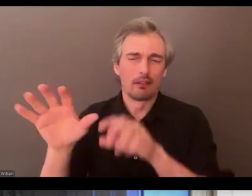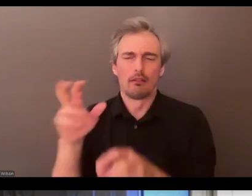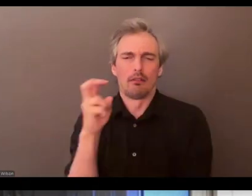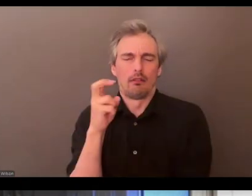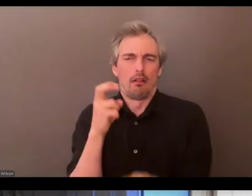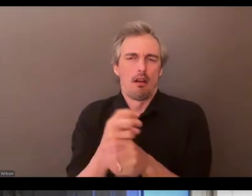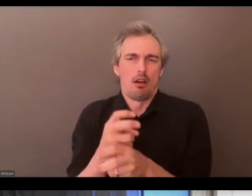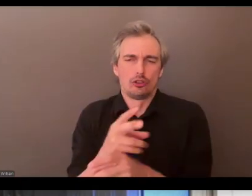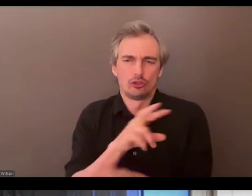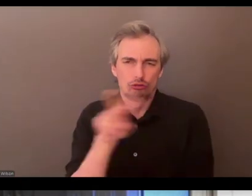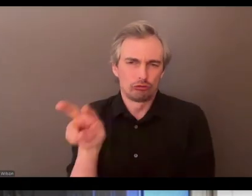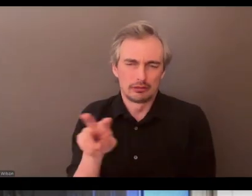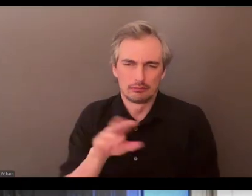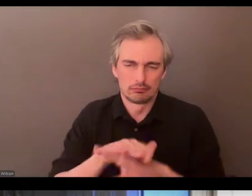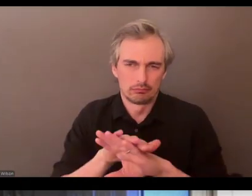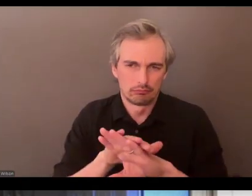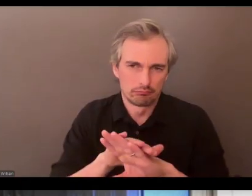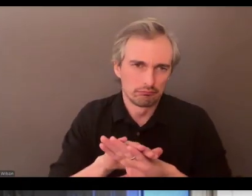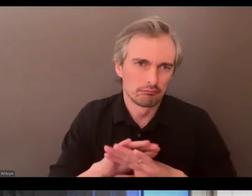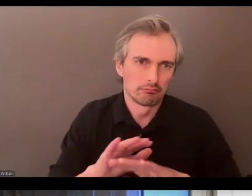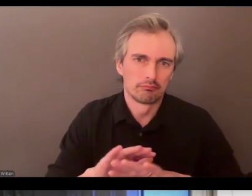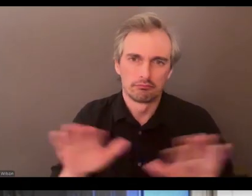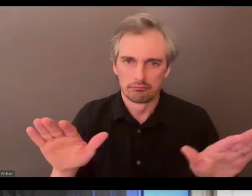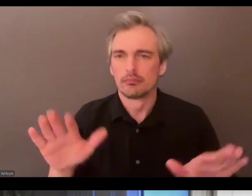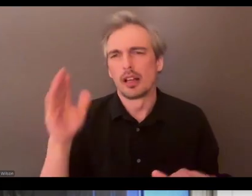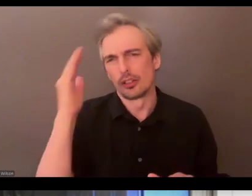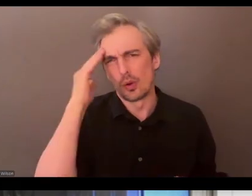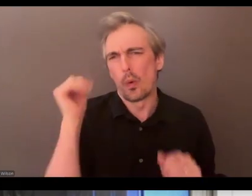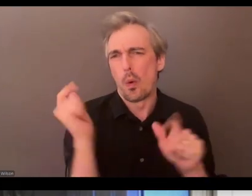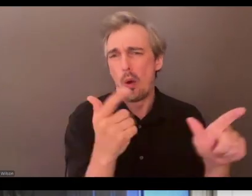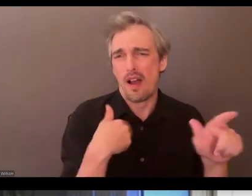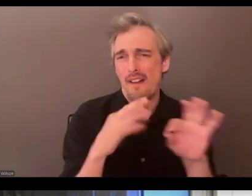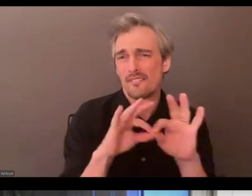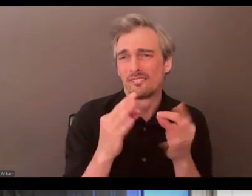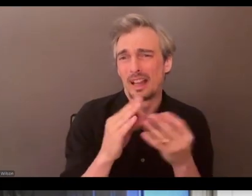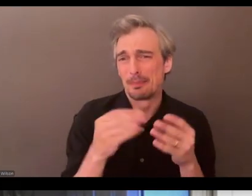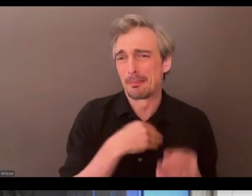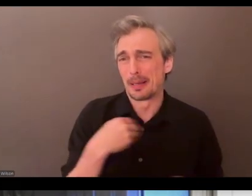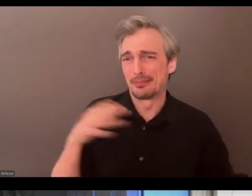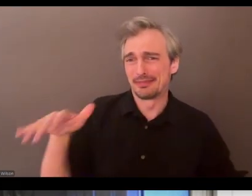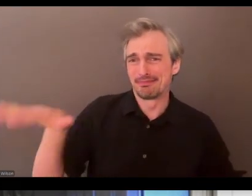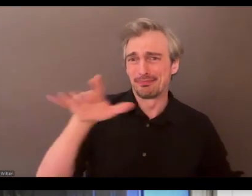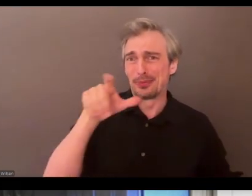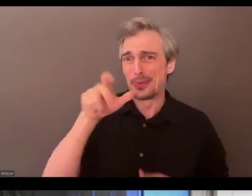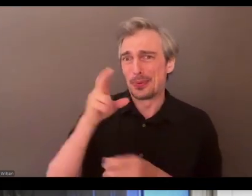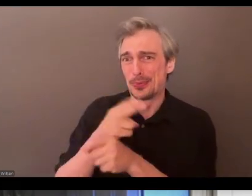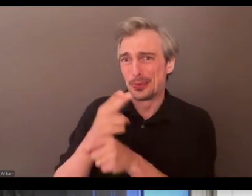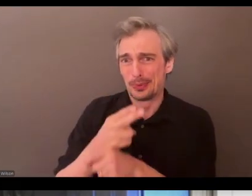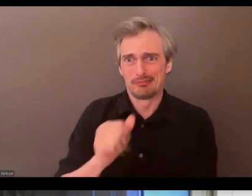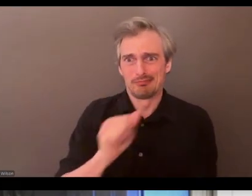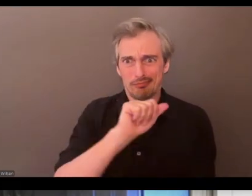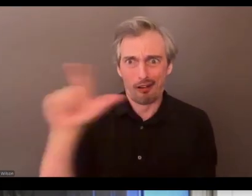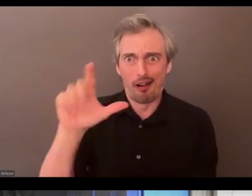軸ラベルや凡例は、大きく、一貫性があり、誰もがすば やくスキャンできるように明確でなければなりません。